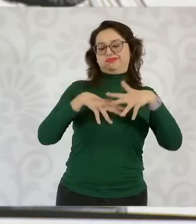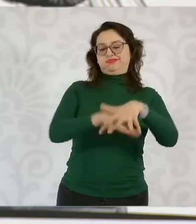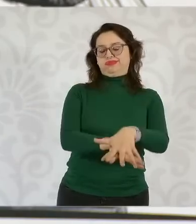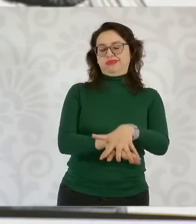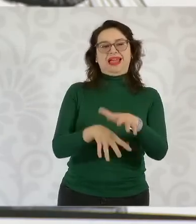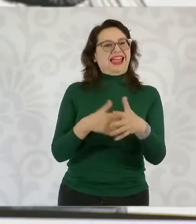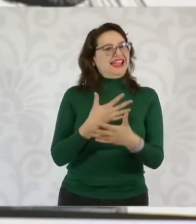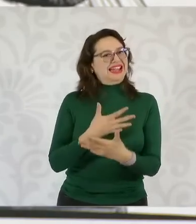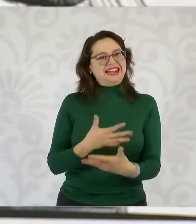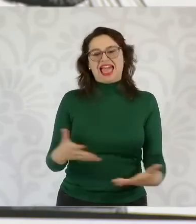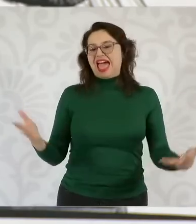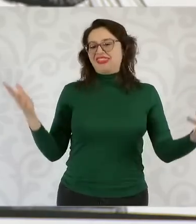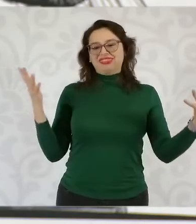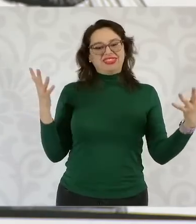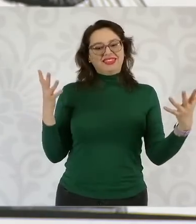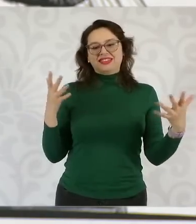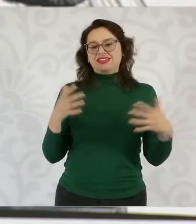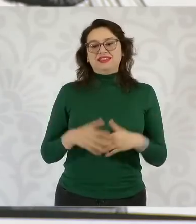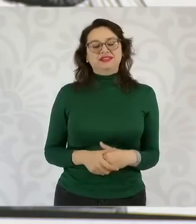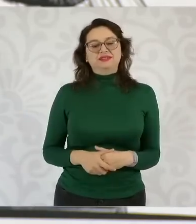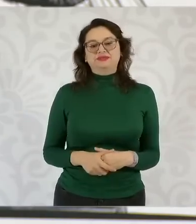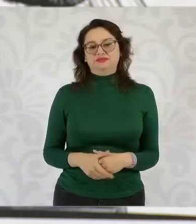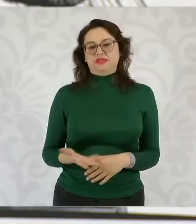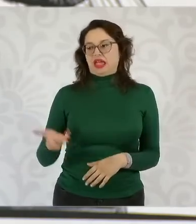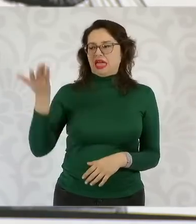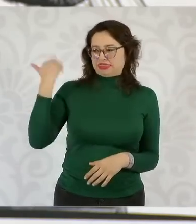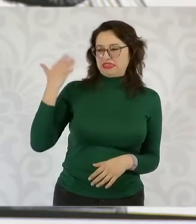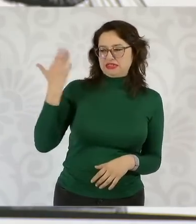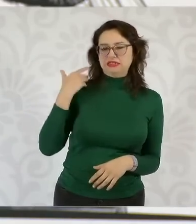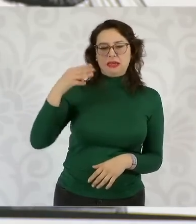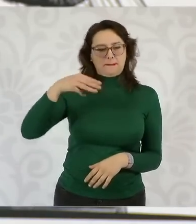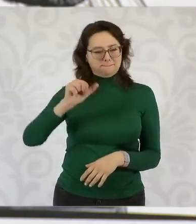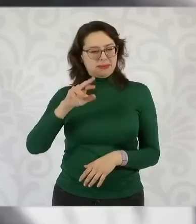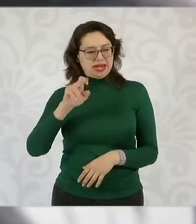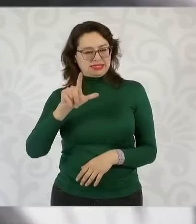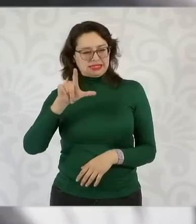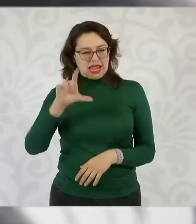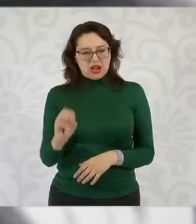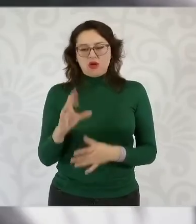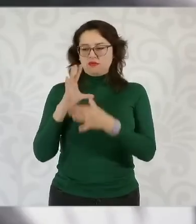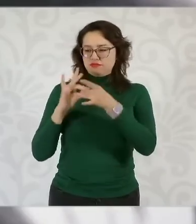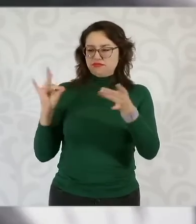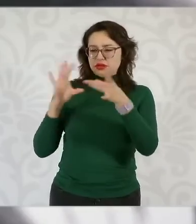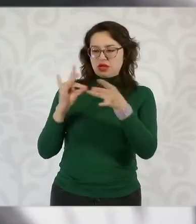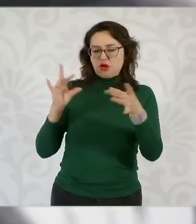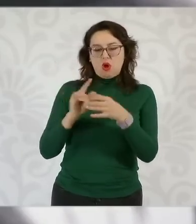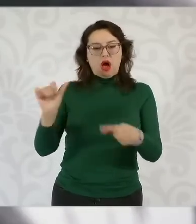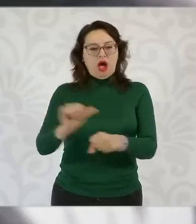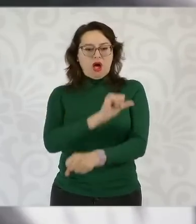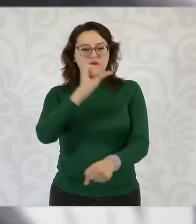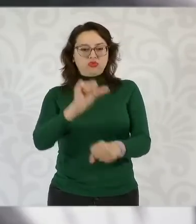planteaba como un pistón de un vehículo tiene varios recorridos entonces no es tan sencillo